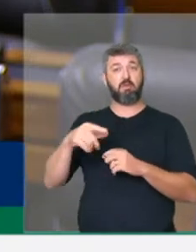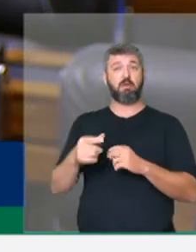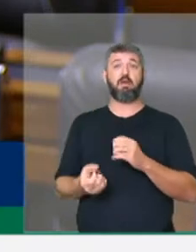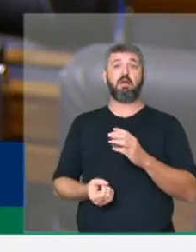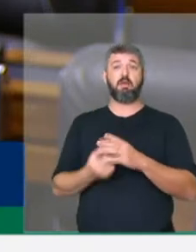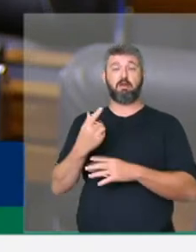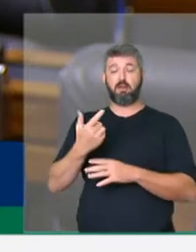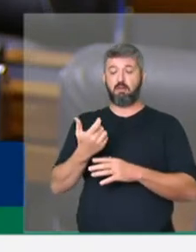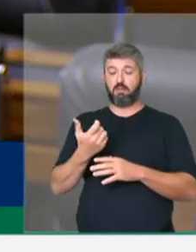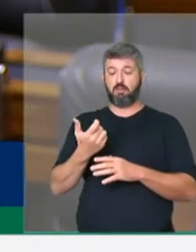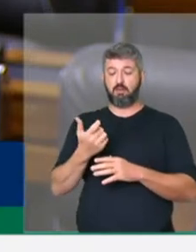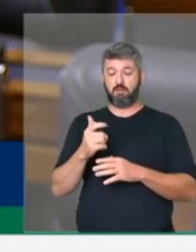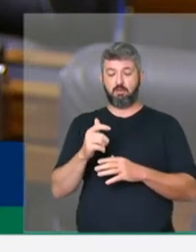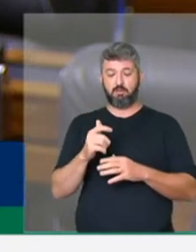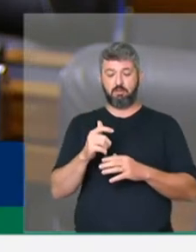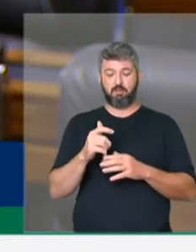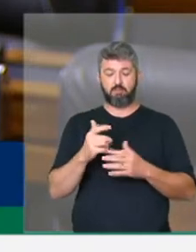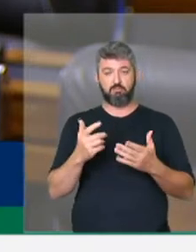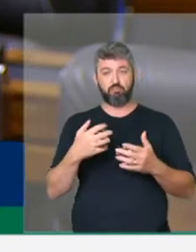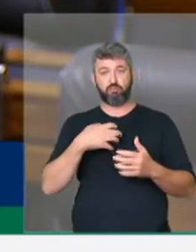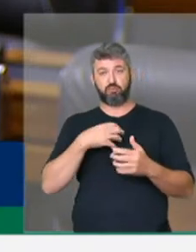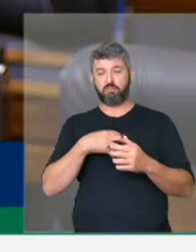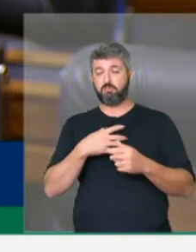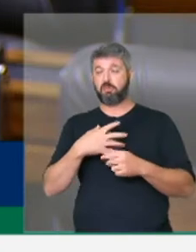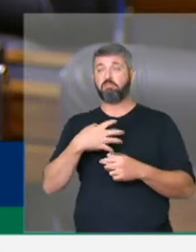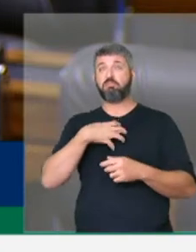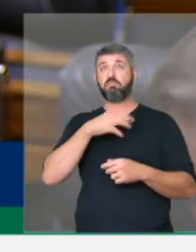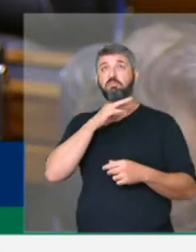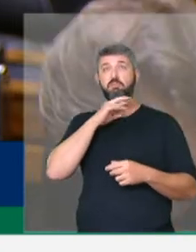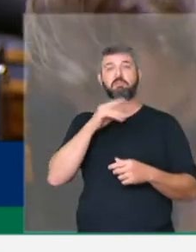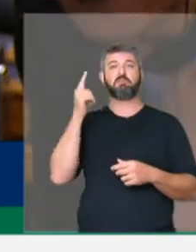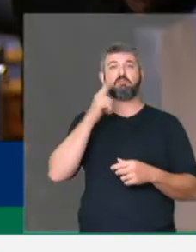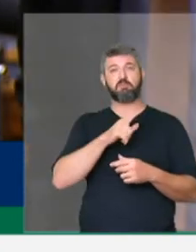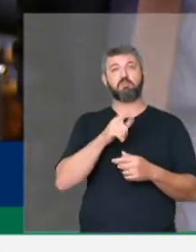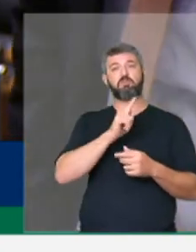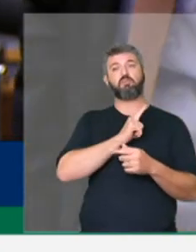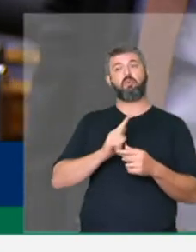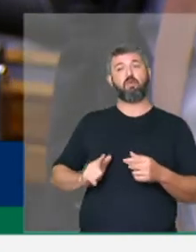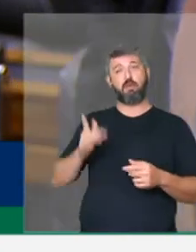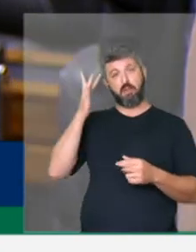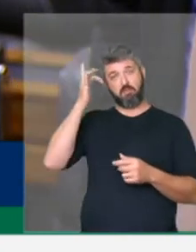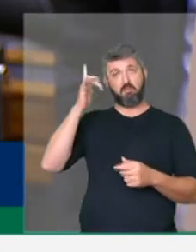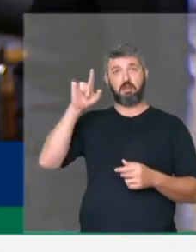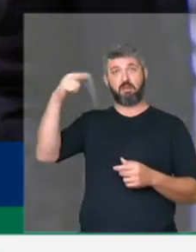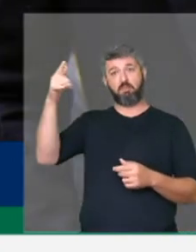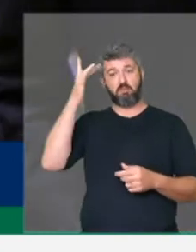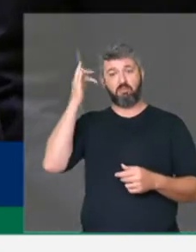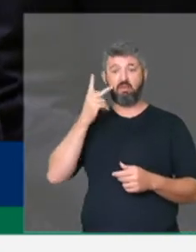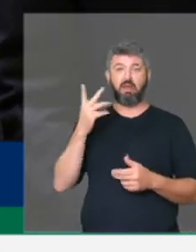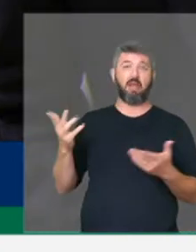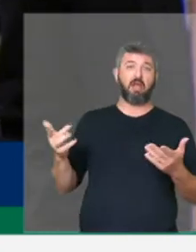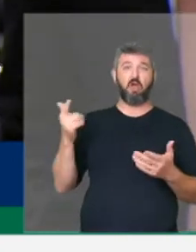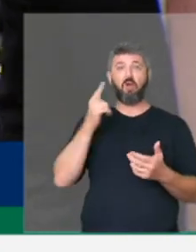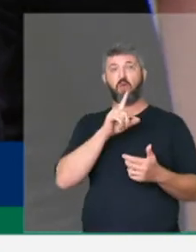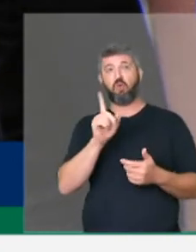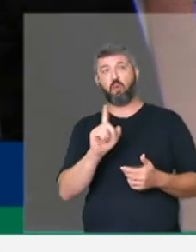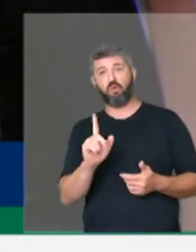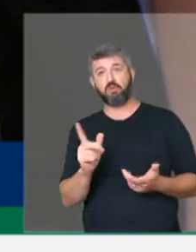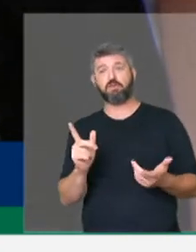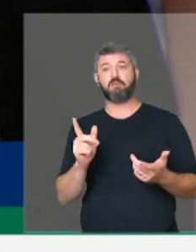INADIMPLÊNCIAS, ISSO É TRISTE DESSA FORMA ESSE PLENÁRIO NÃO VAI VOTAR O REFIS, PORQUE REFIS TAMBÉM É UMA ISENÇÃO FISCAL, REFIS